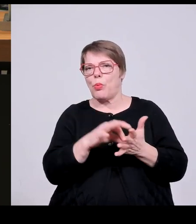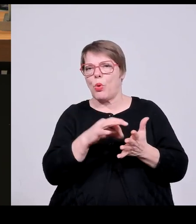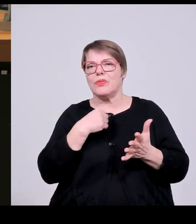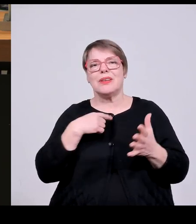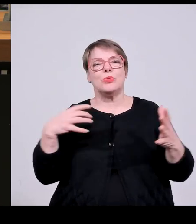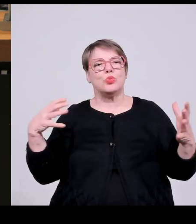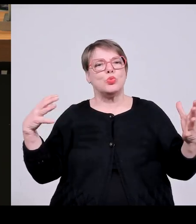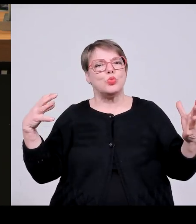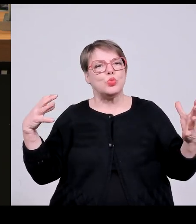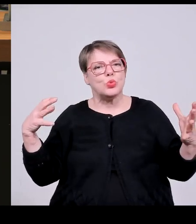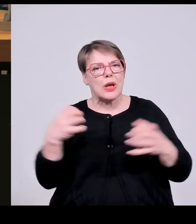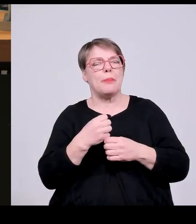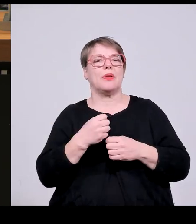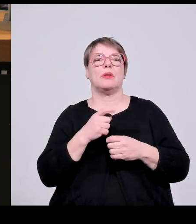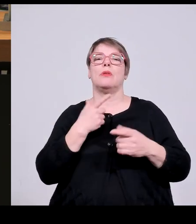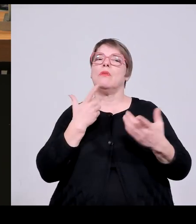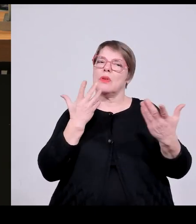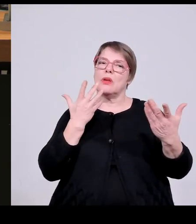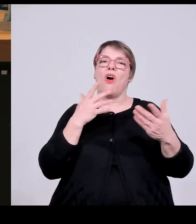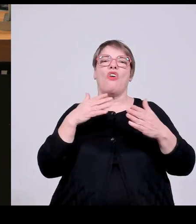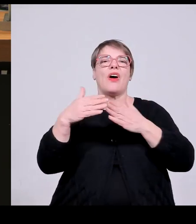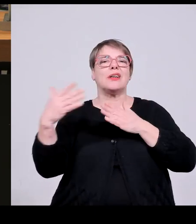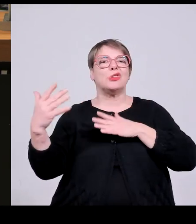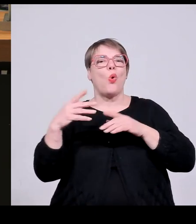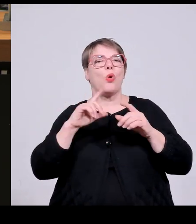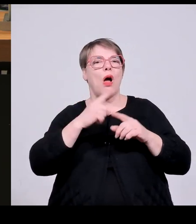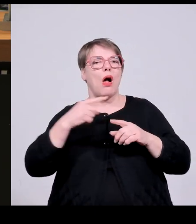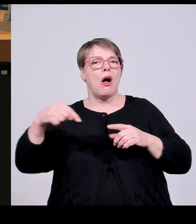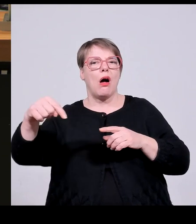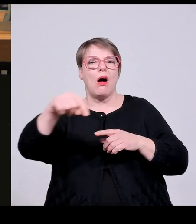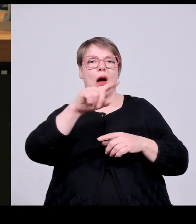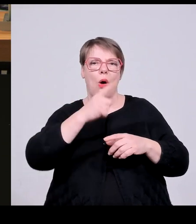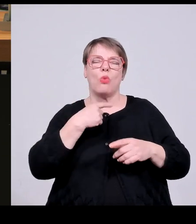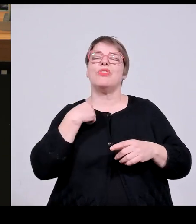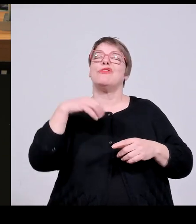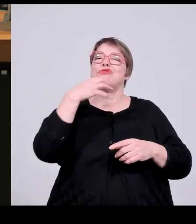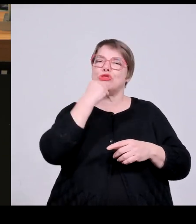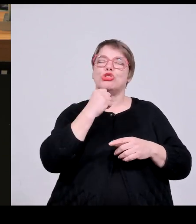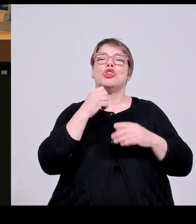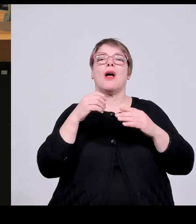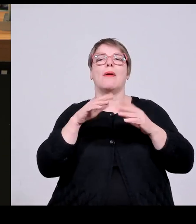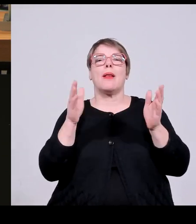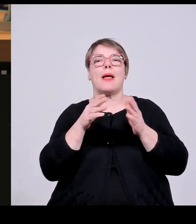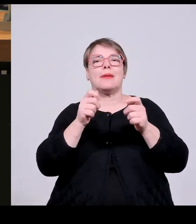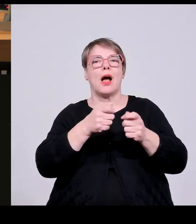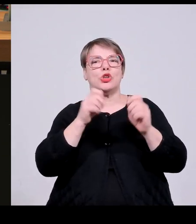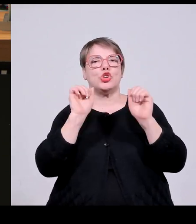auch schon ausdrücklich vorgetragen. Ich will aber auch sagen, dass wir natürlich ganz umfassende